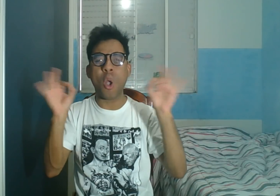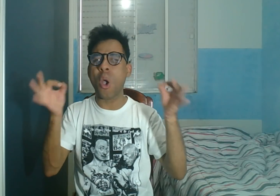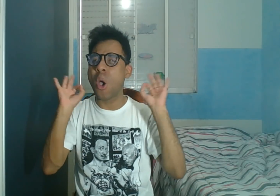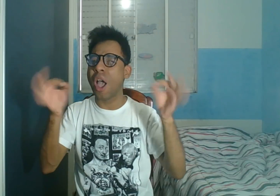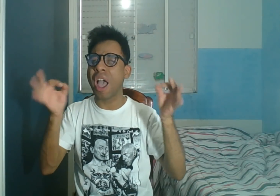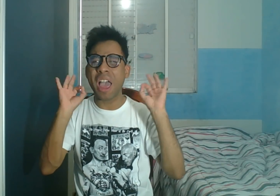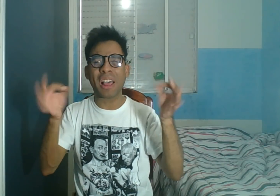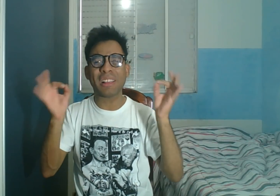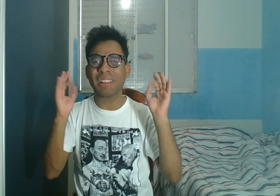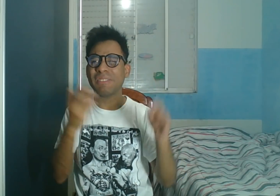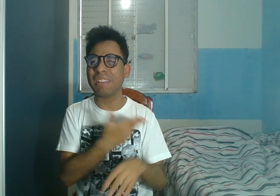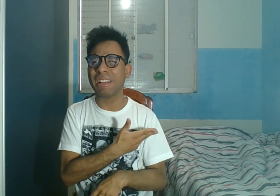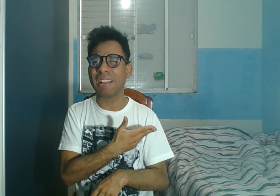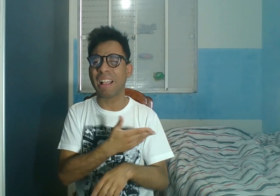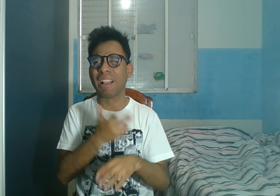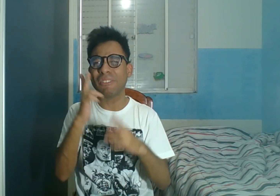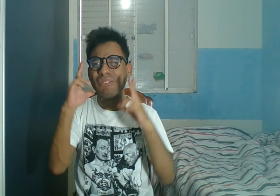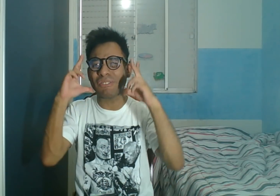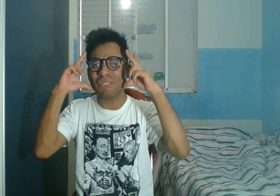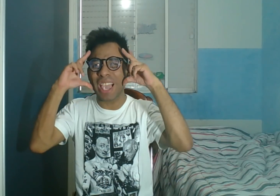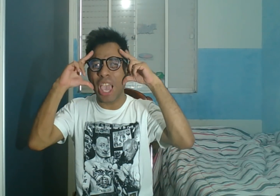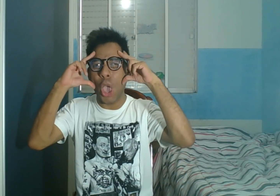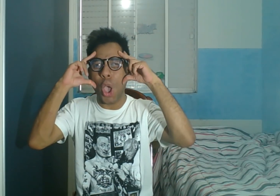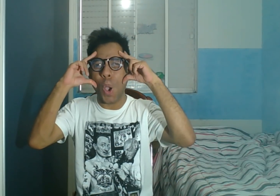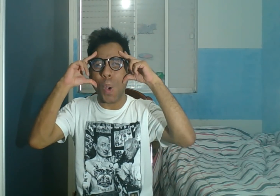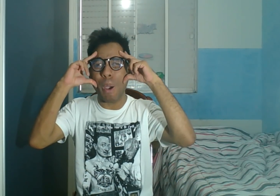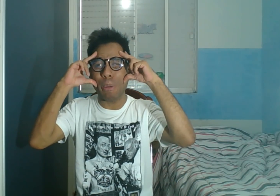vídeo horrível! que vergonhoso !!!